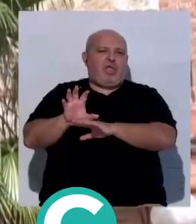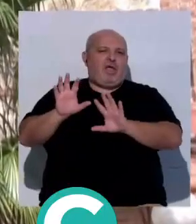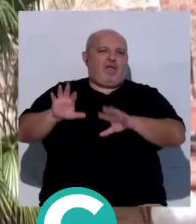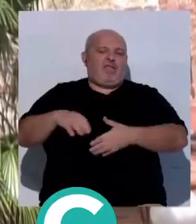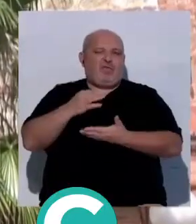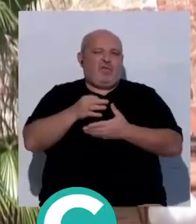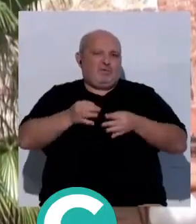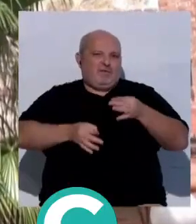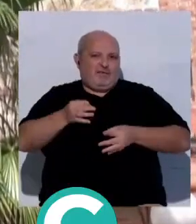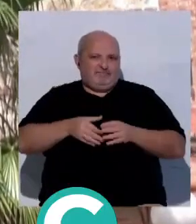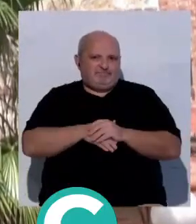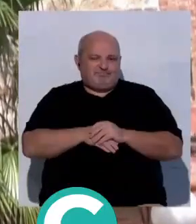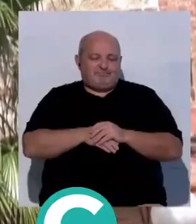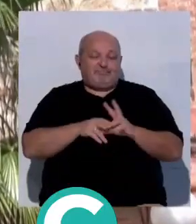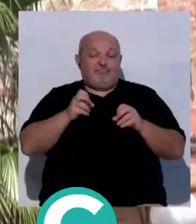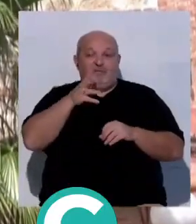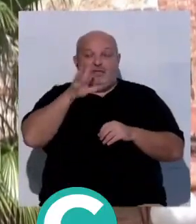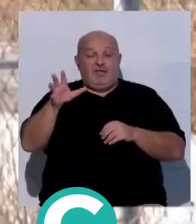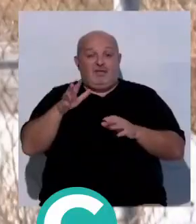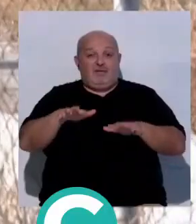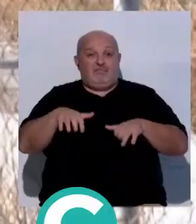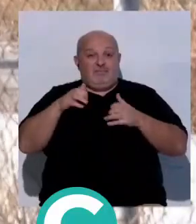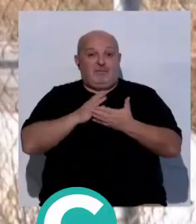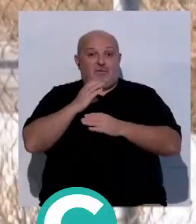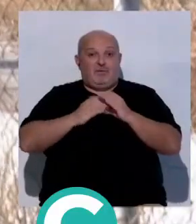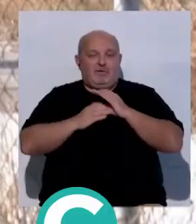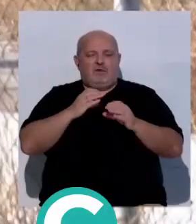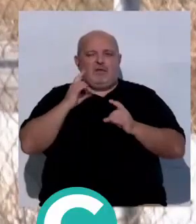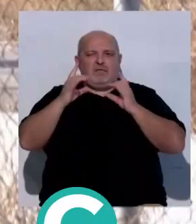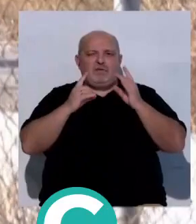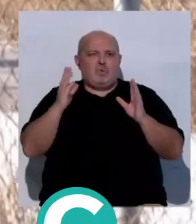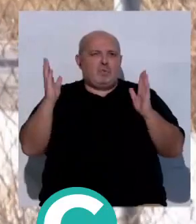la justicia y ha denunciado ante los medios la implicación de iniciativas privadas para